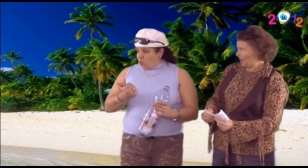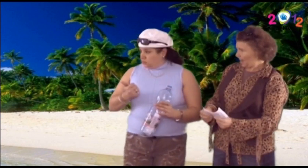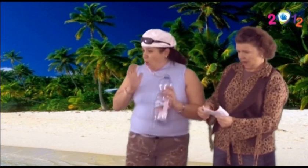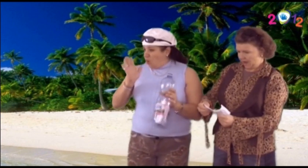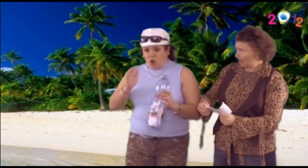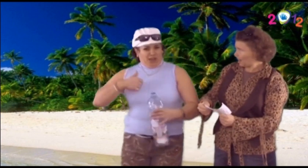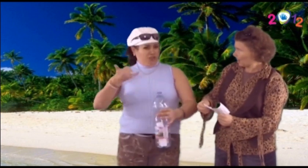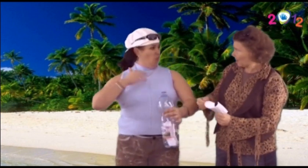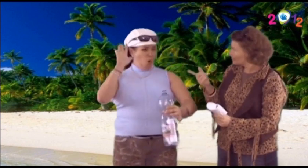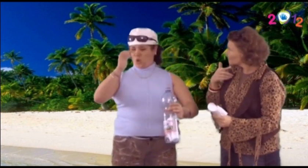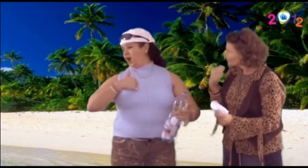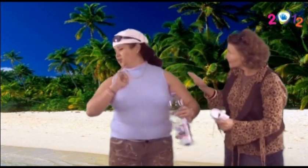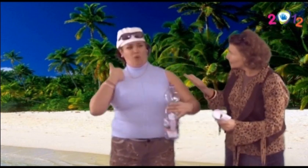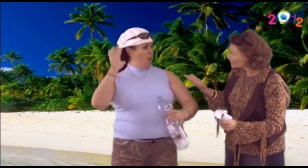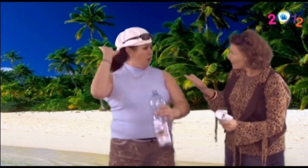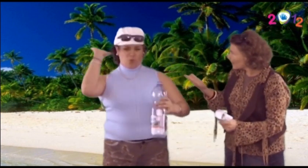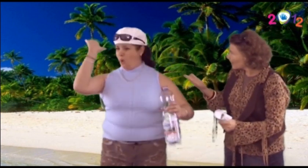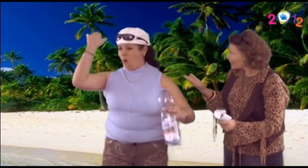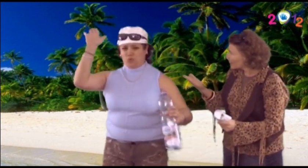Otthon? Otthon? Hát én is szeretnék otthon lenni...